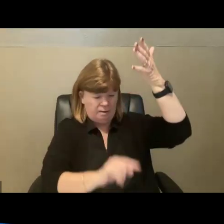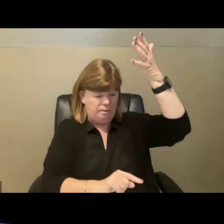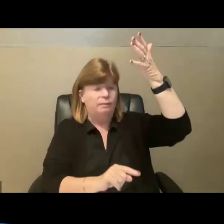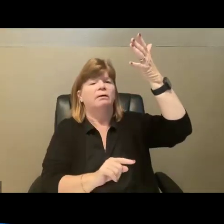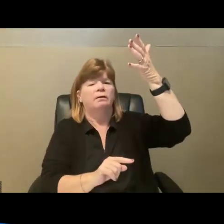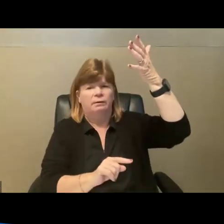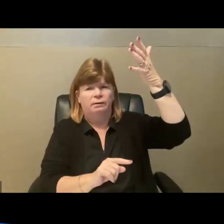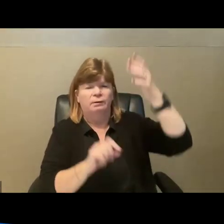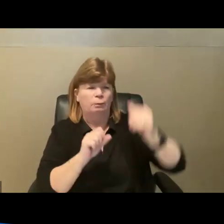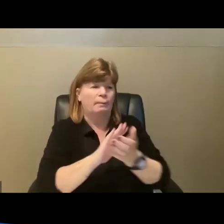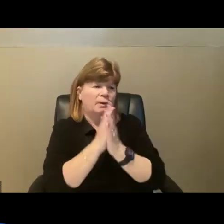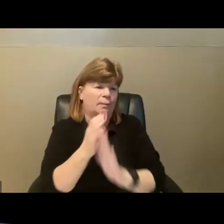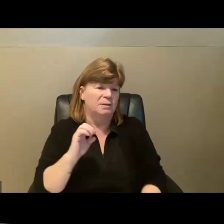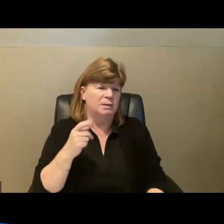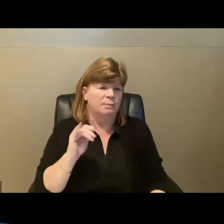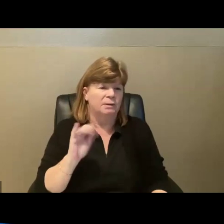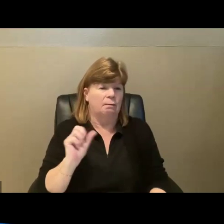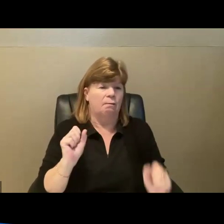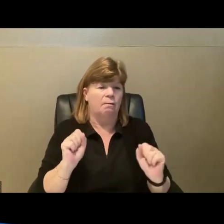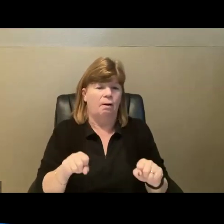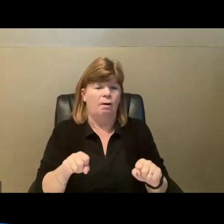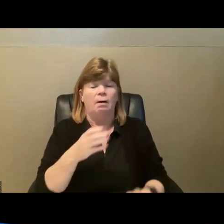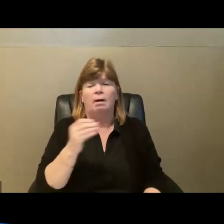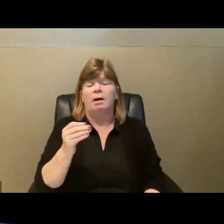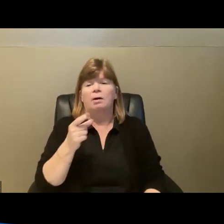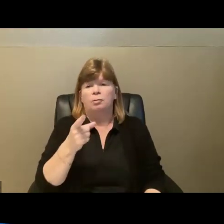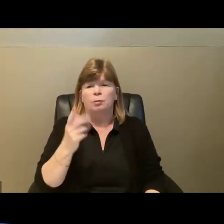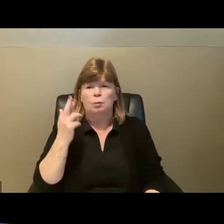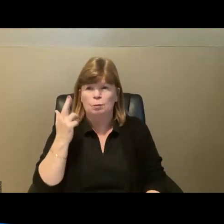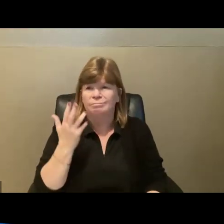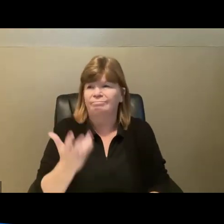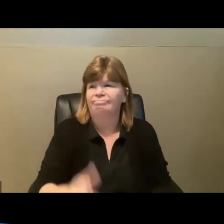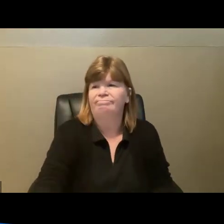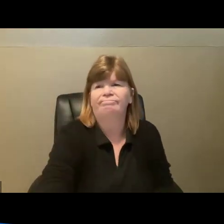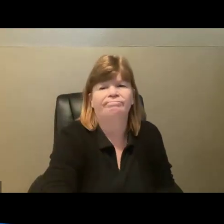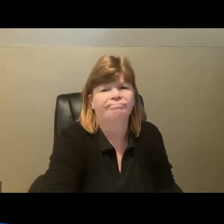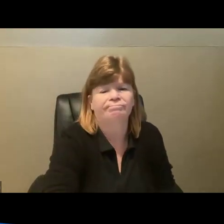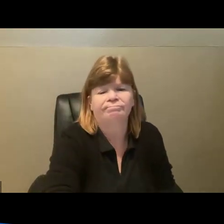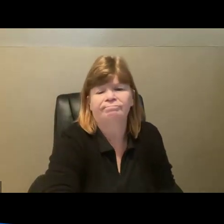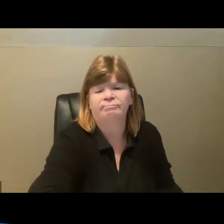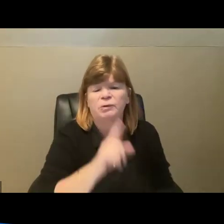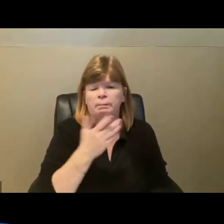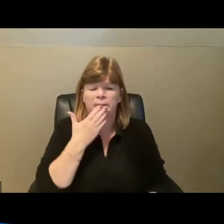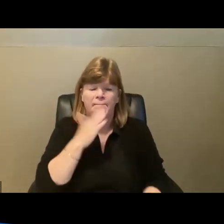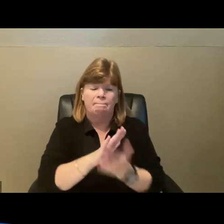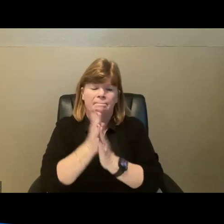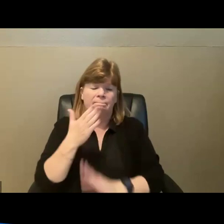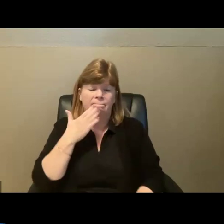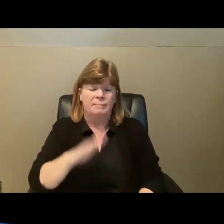puedes volverte séptico. Cuando realmente te pones mal con una infección séptica, tienes